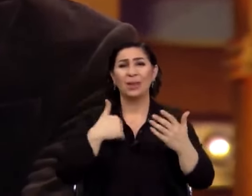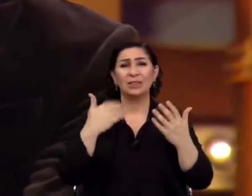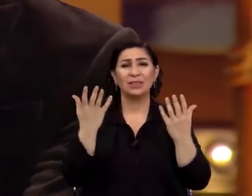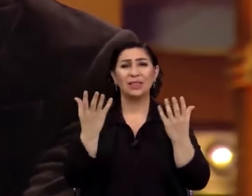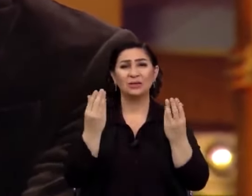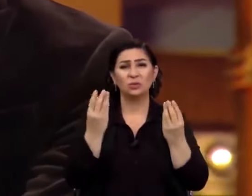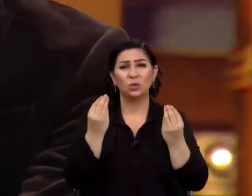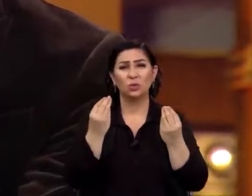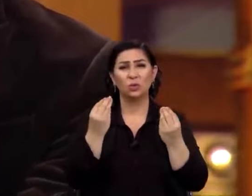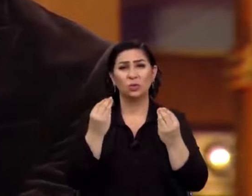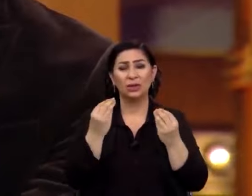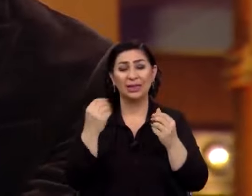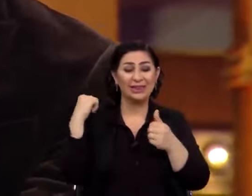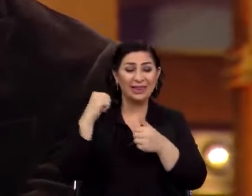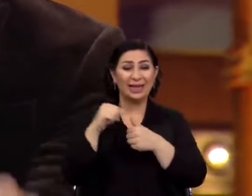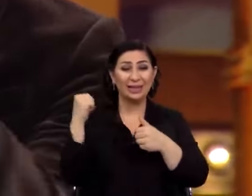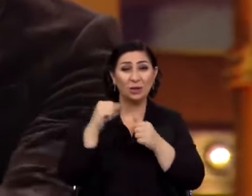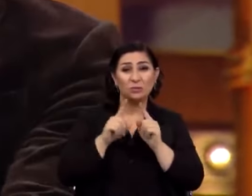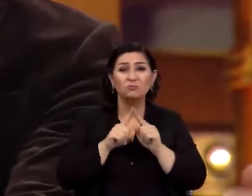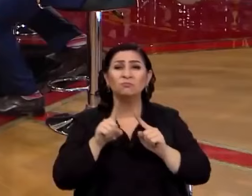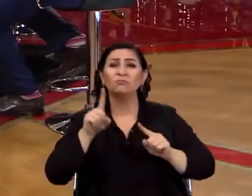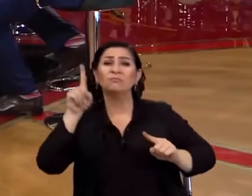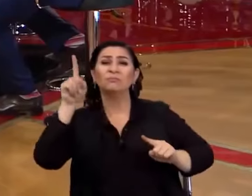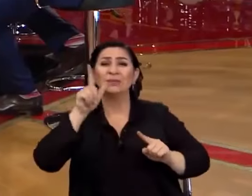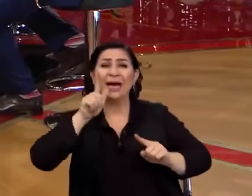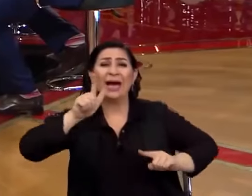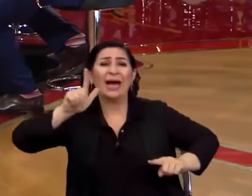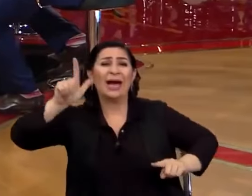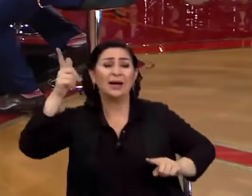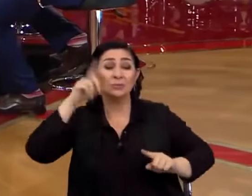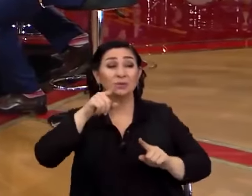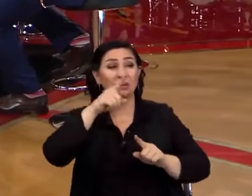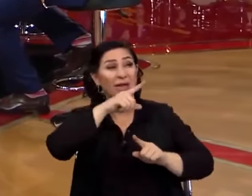İşte nakaratta bak bir name yapacağım onu işte diğer yarışmacıyı ezeceğim veya